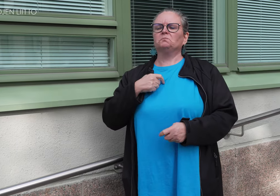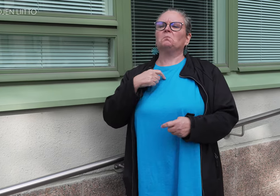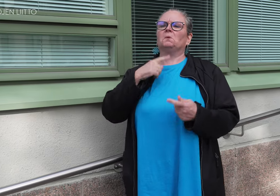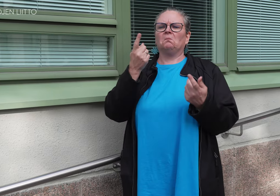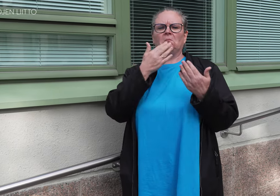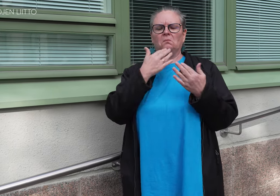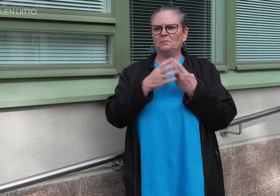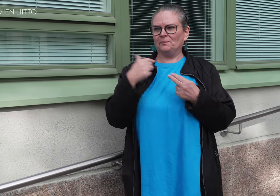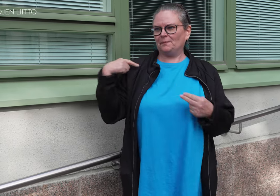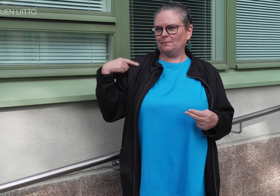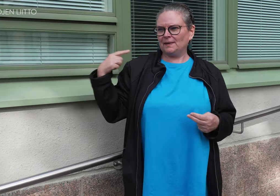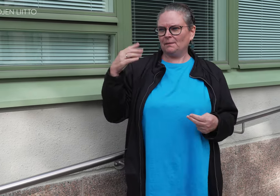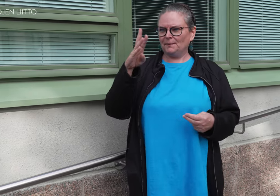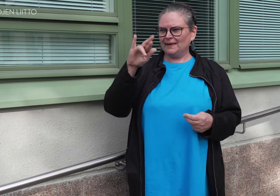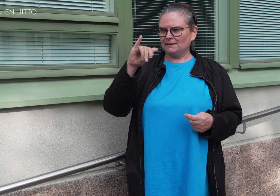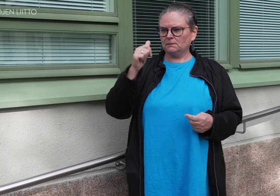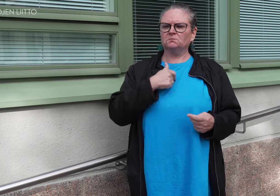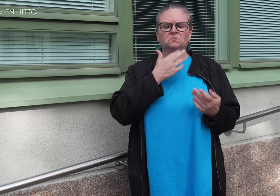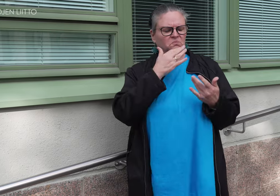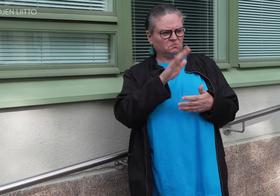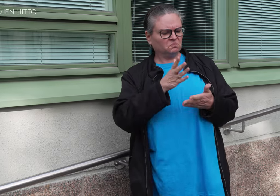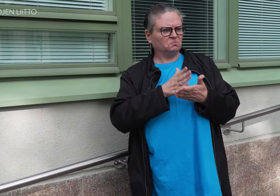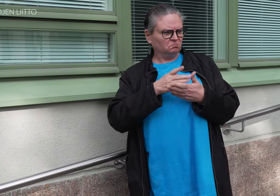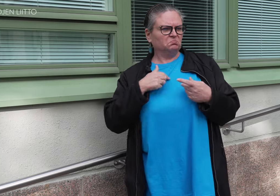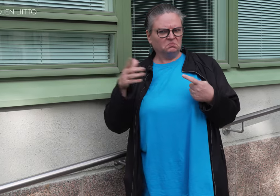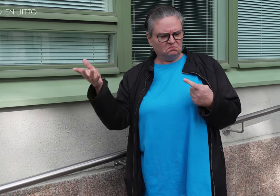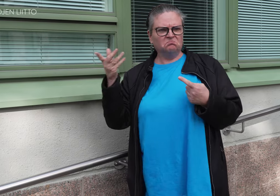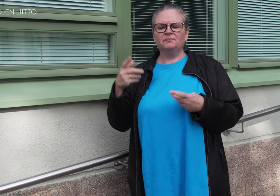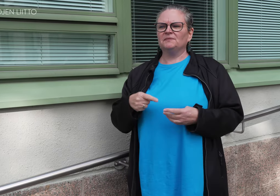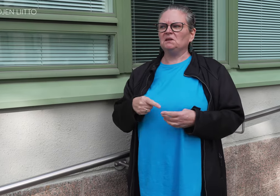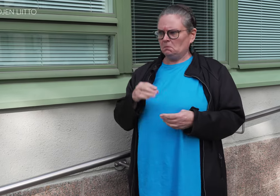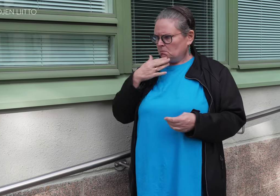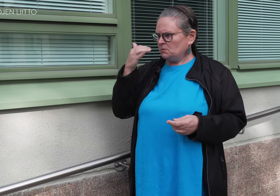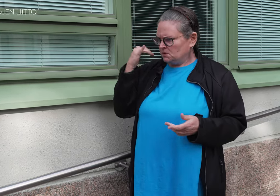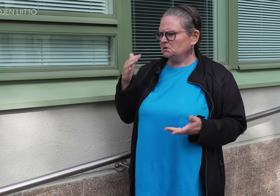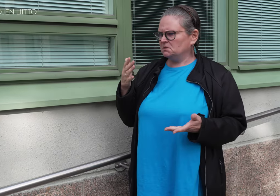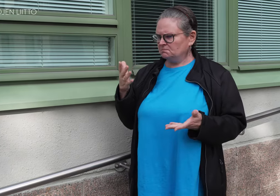Juttelin asiasta Britan kanssa, ja hänkin piti sitä hyvänä ideana.